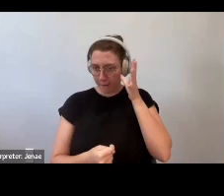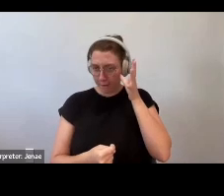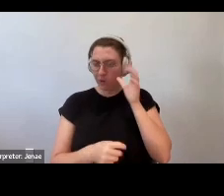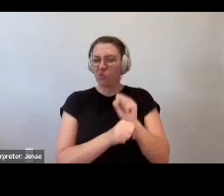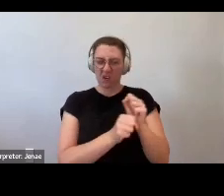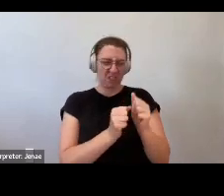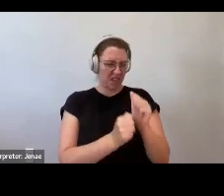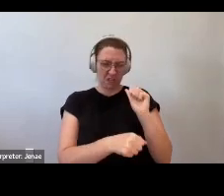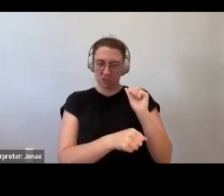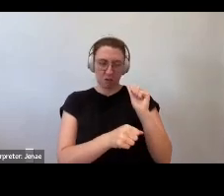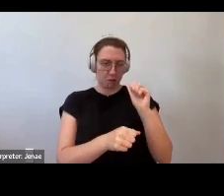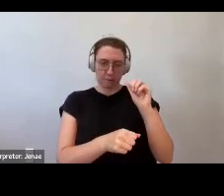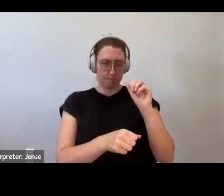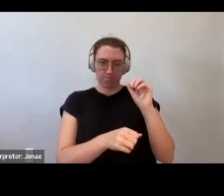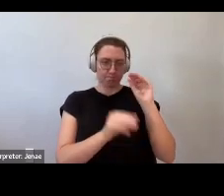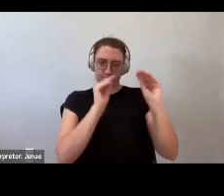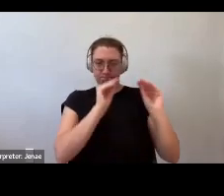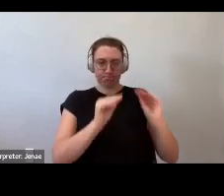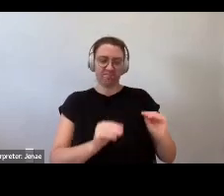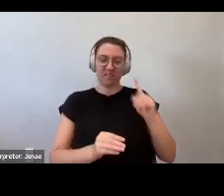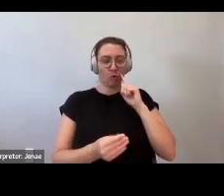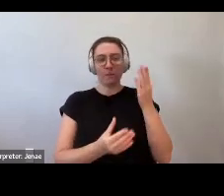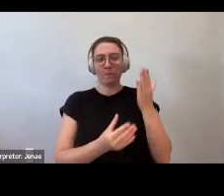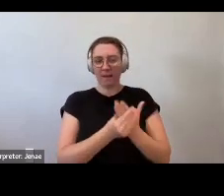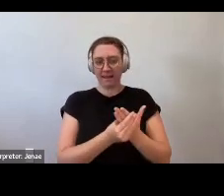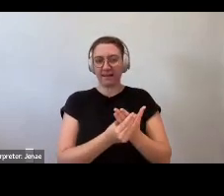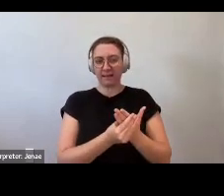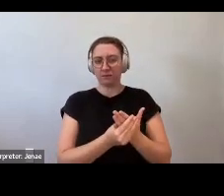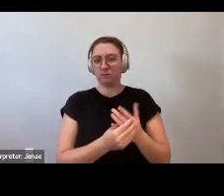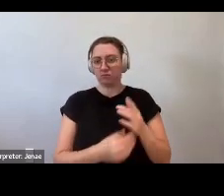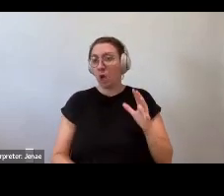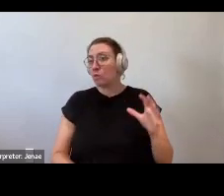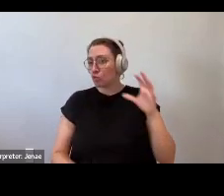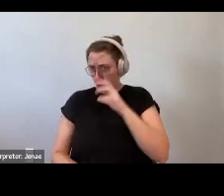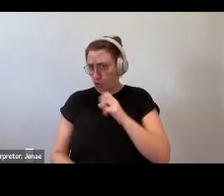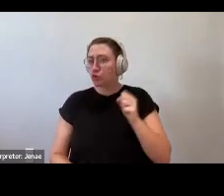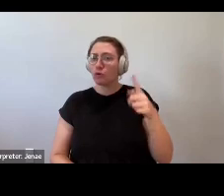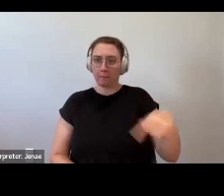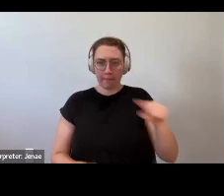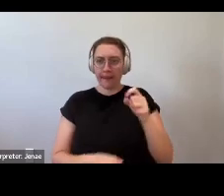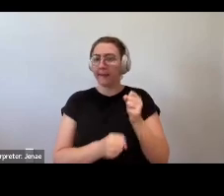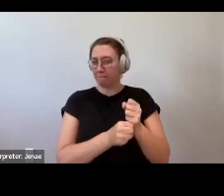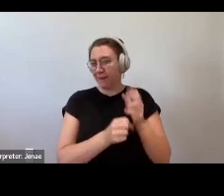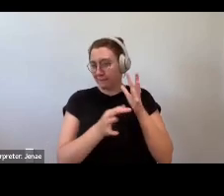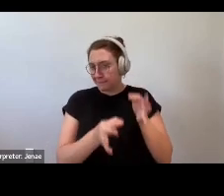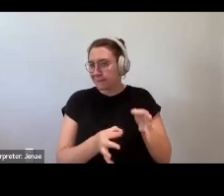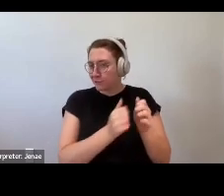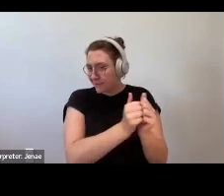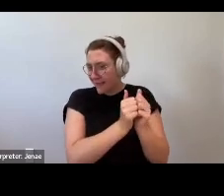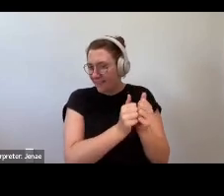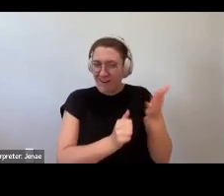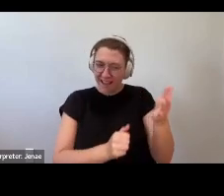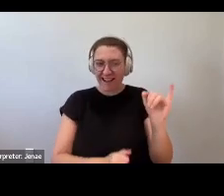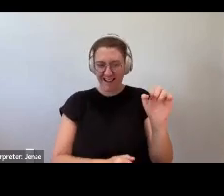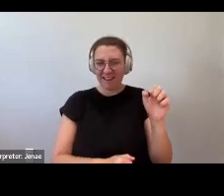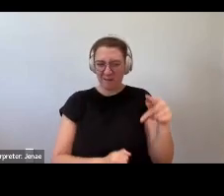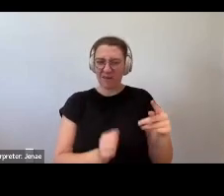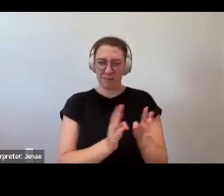este paquete, ya que presumiblemente tomaron la decisión en una reunión de IEP.